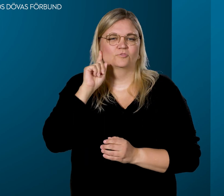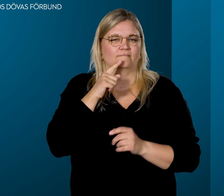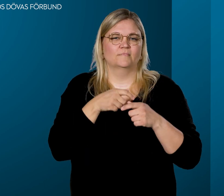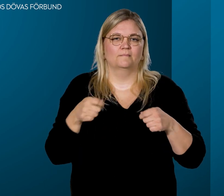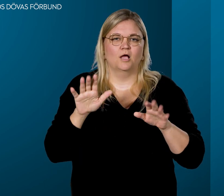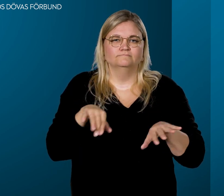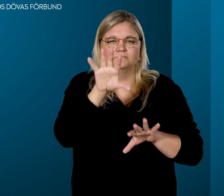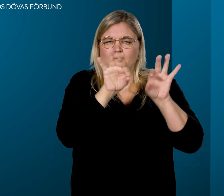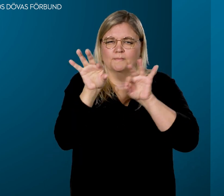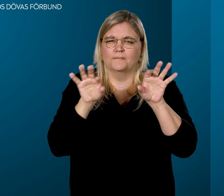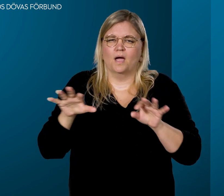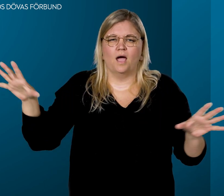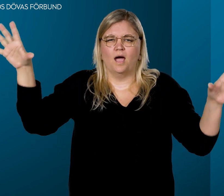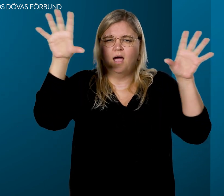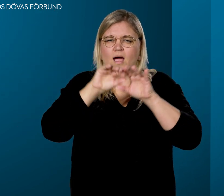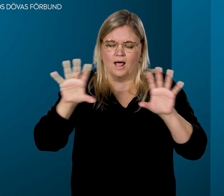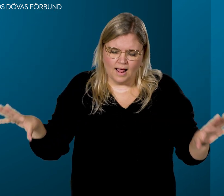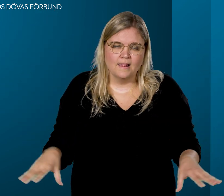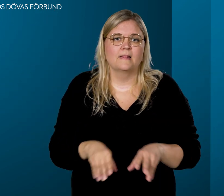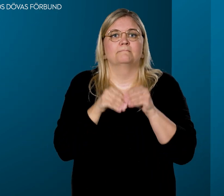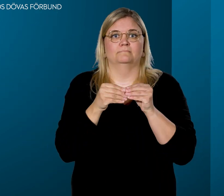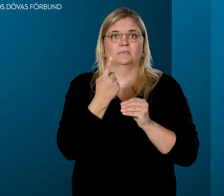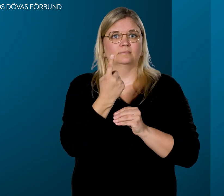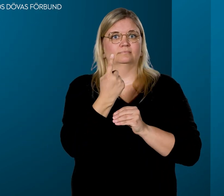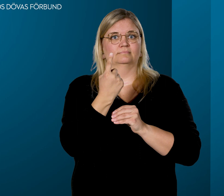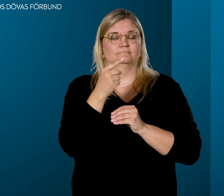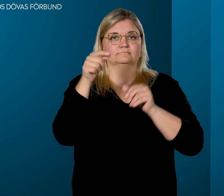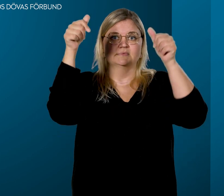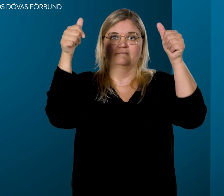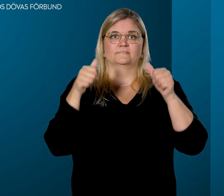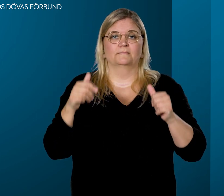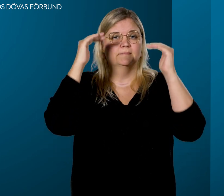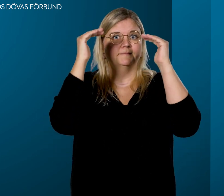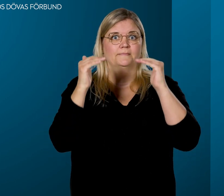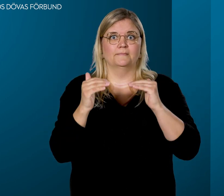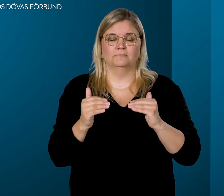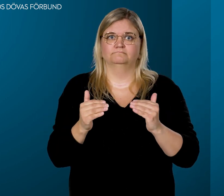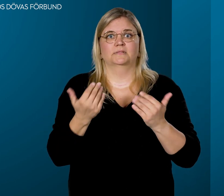Finlands Dövas Förbunds evenemang i år har nu samlats på en praktisk affisch -